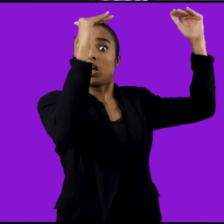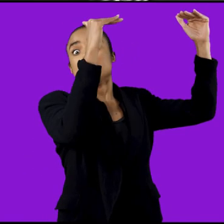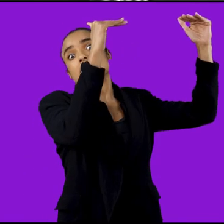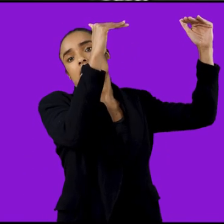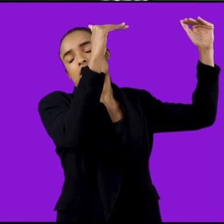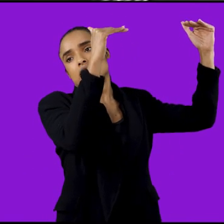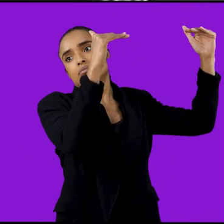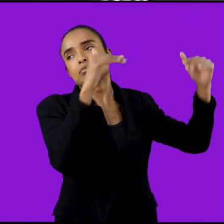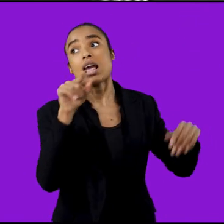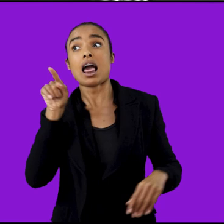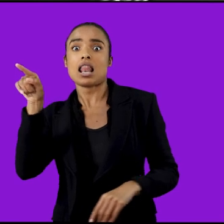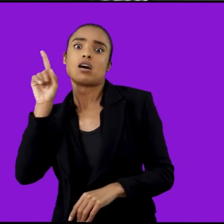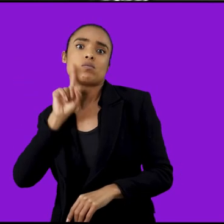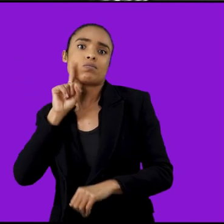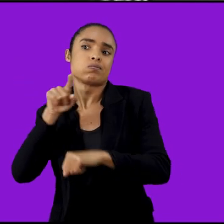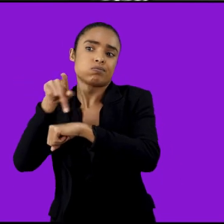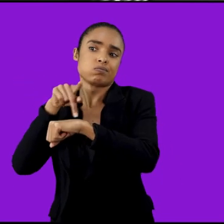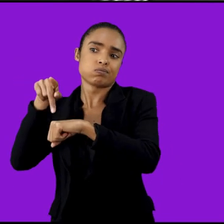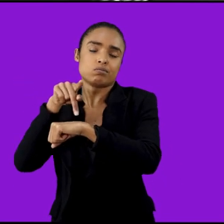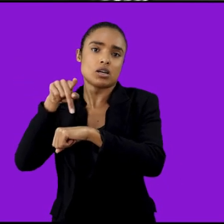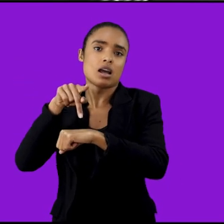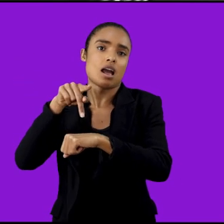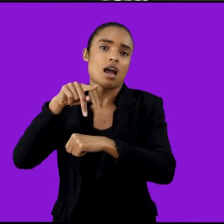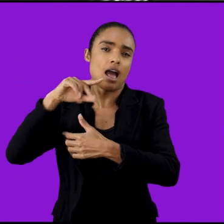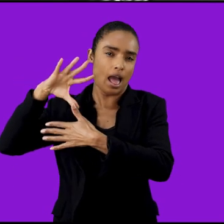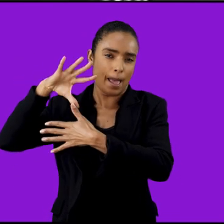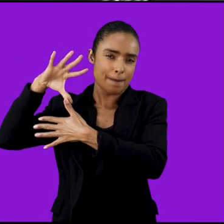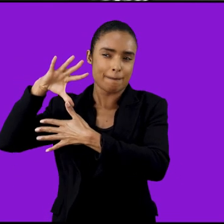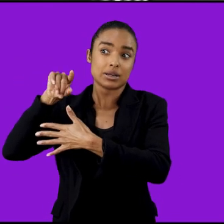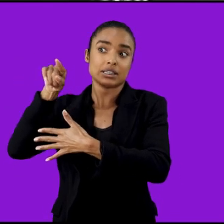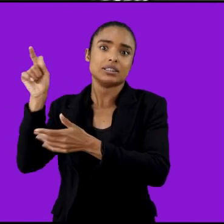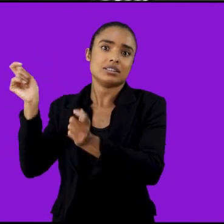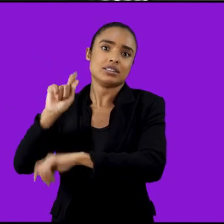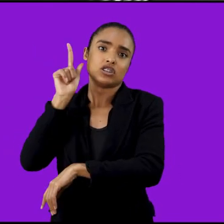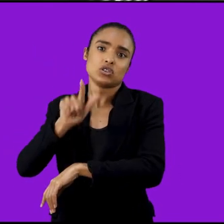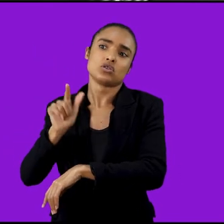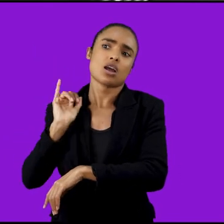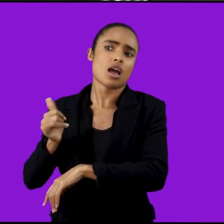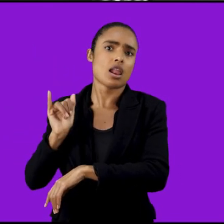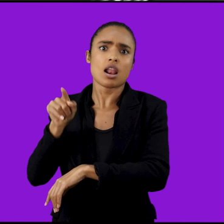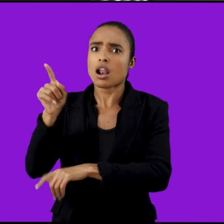inteiro, né? Não é só os Estados Unidos. Eles têm uma capacidade de contar muito bem